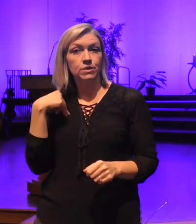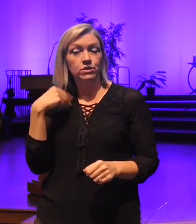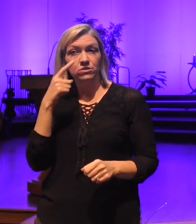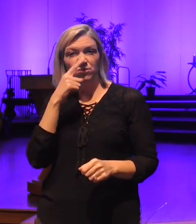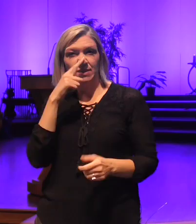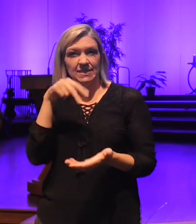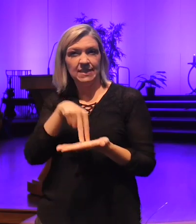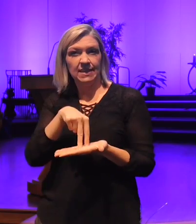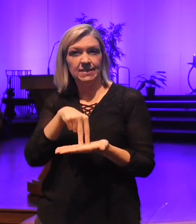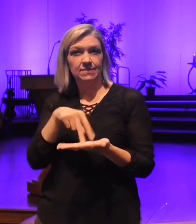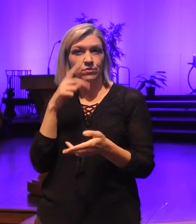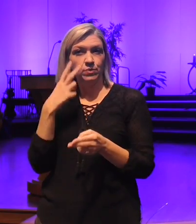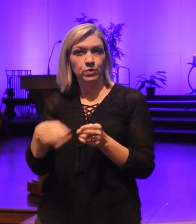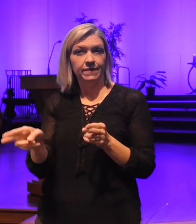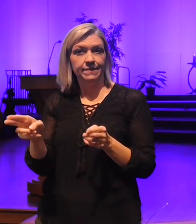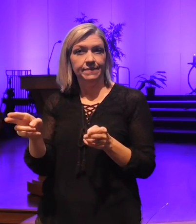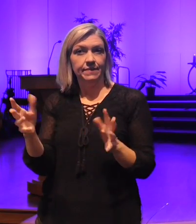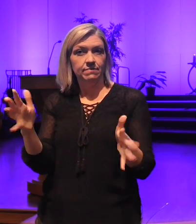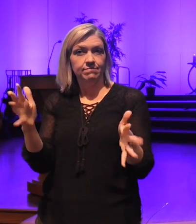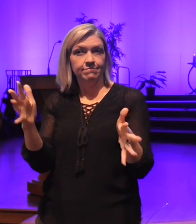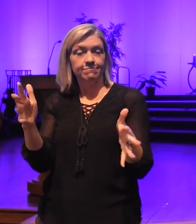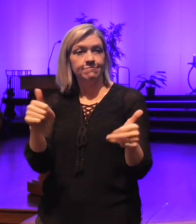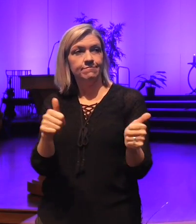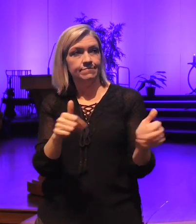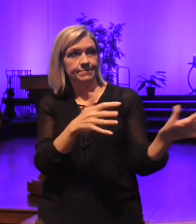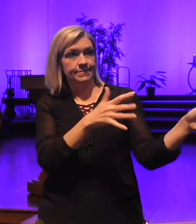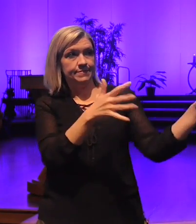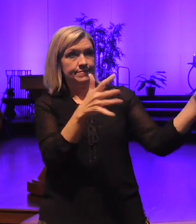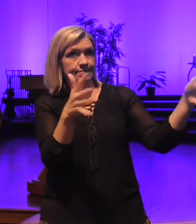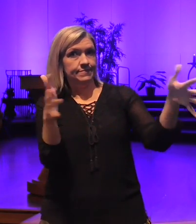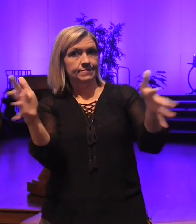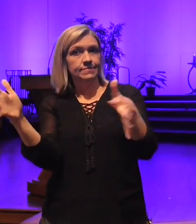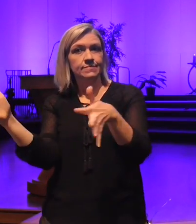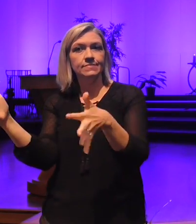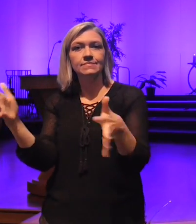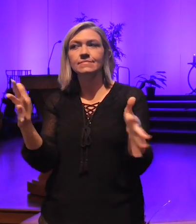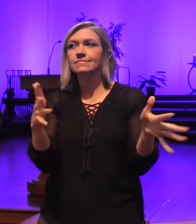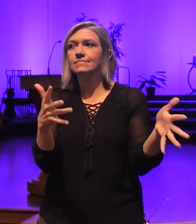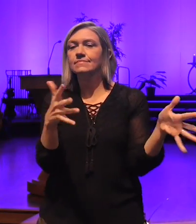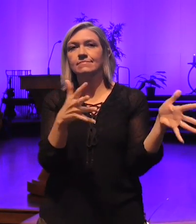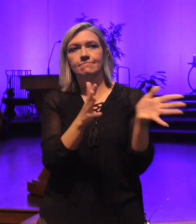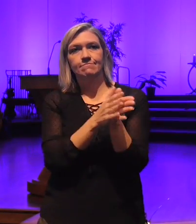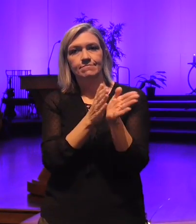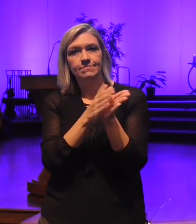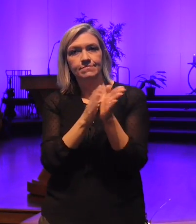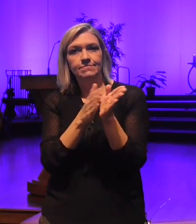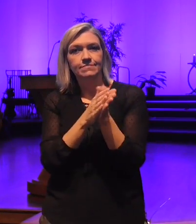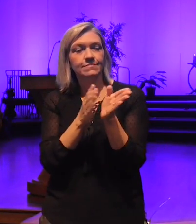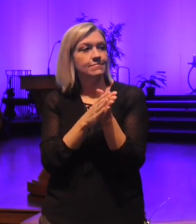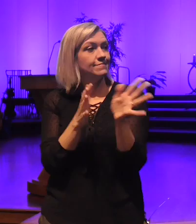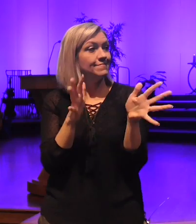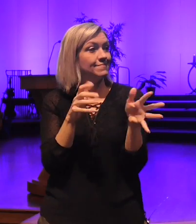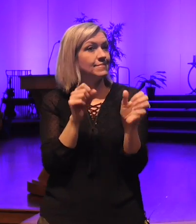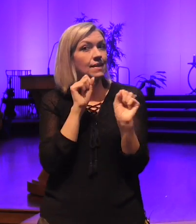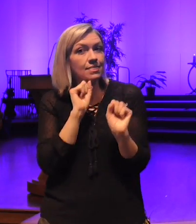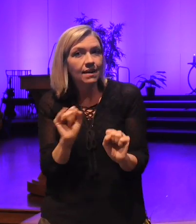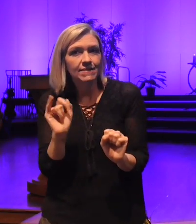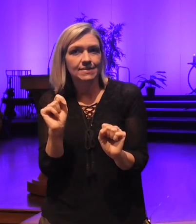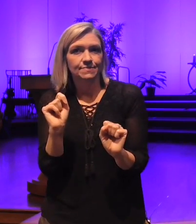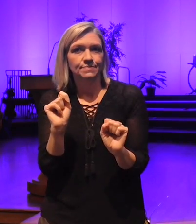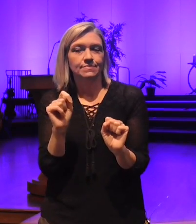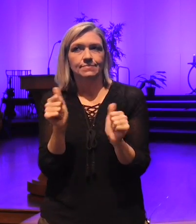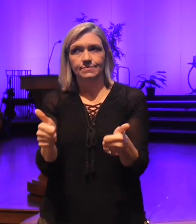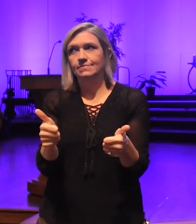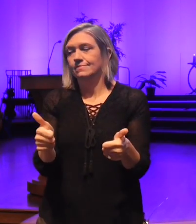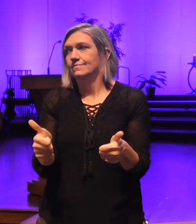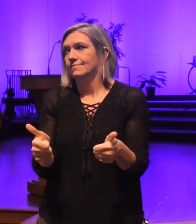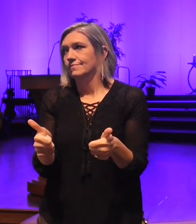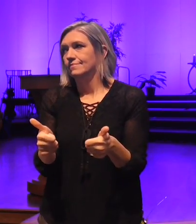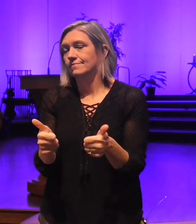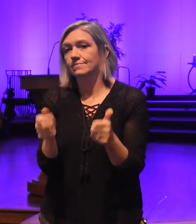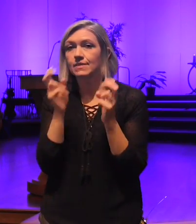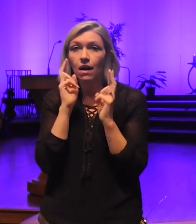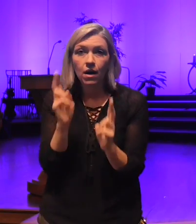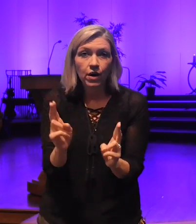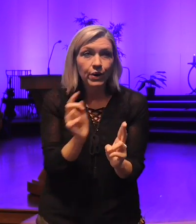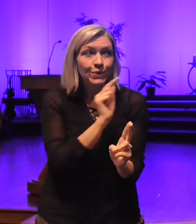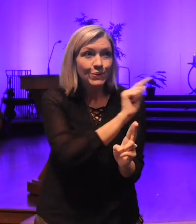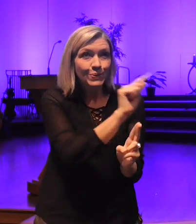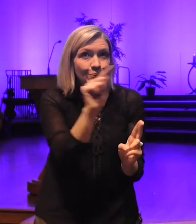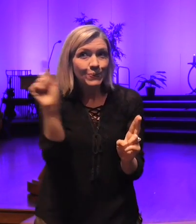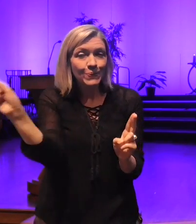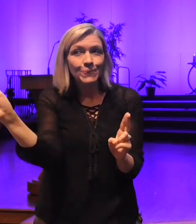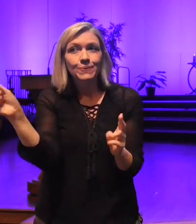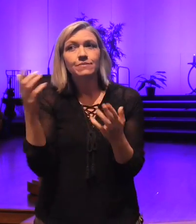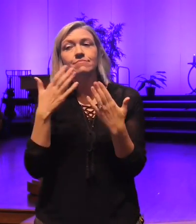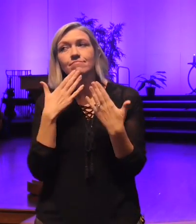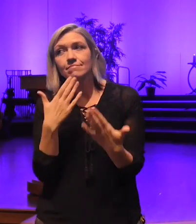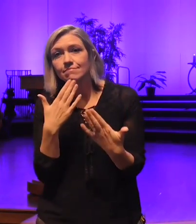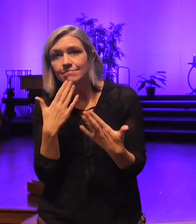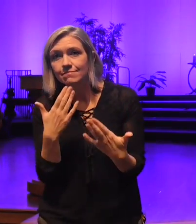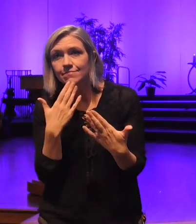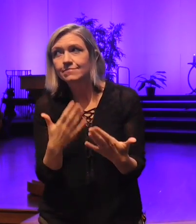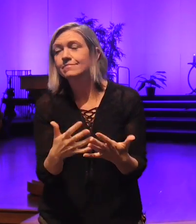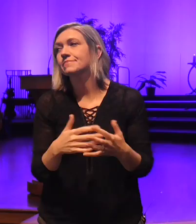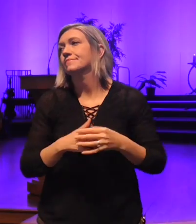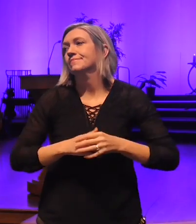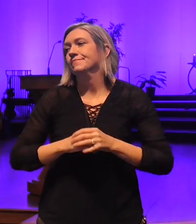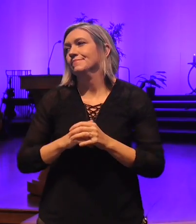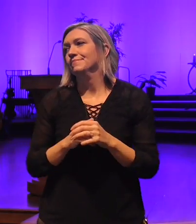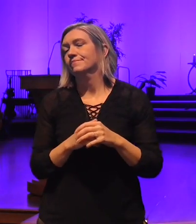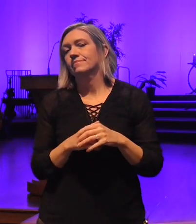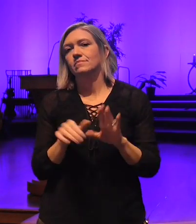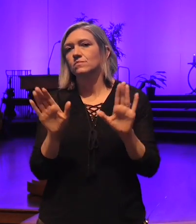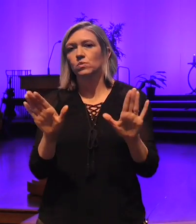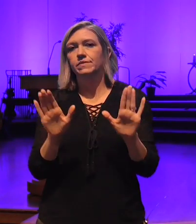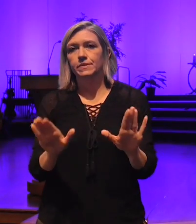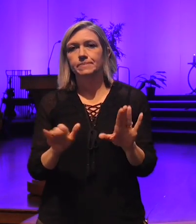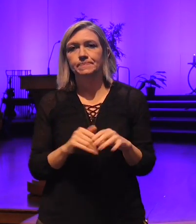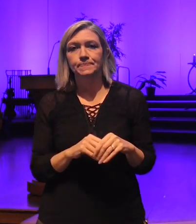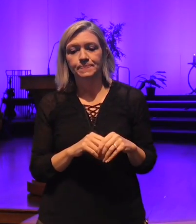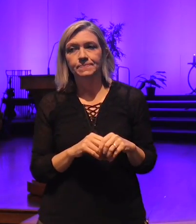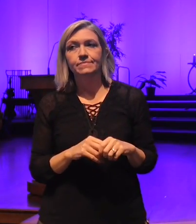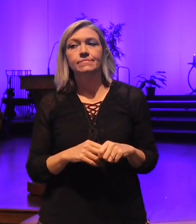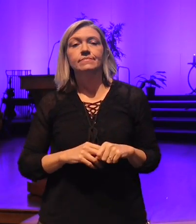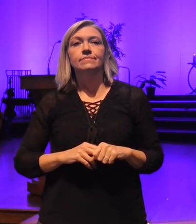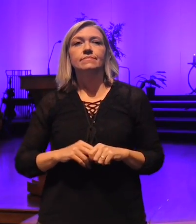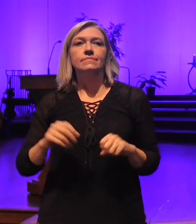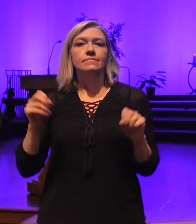momento? Me encanta, me encanta, te honro, te agradezco, es maravilloso, está bien, el tema de